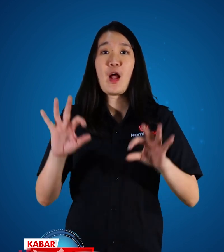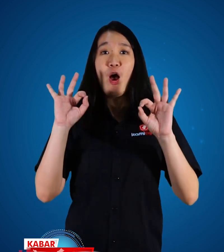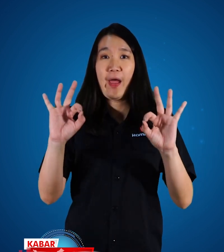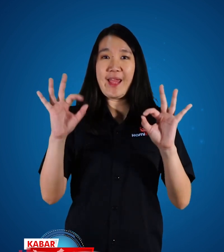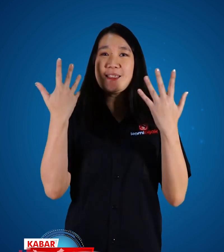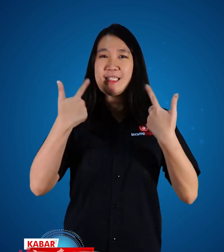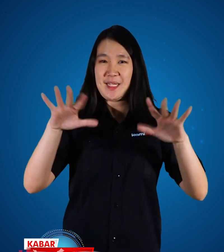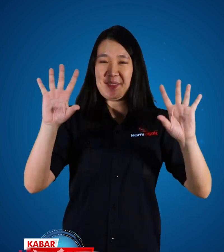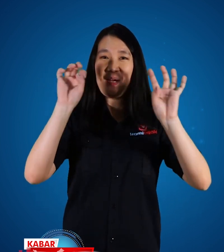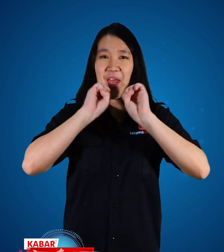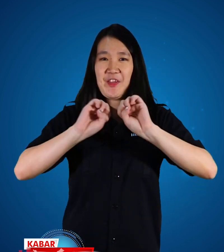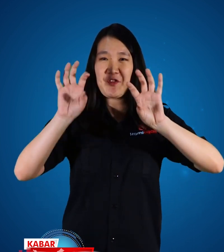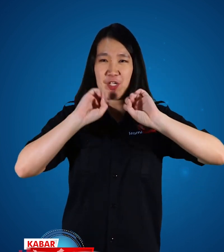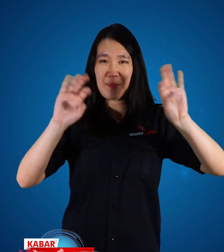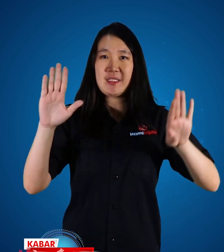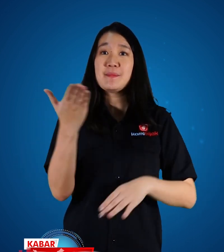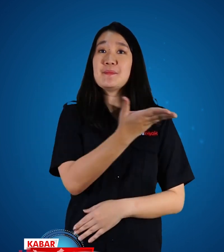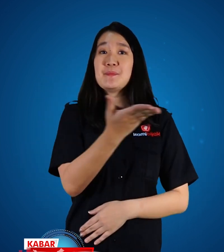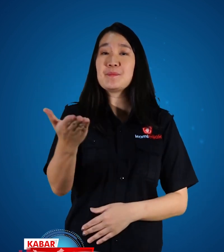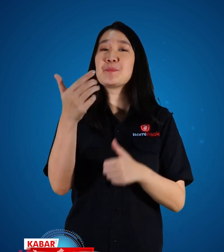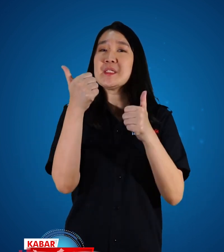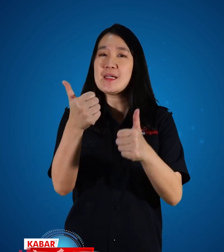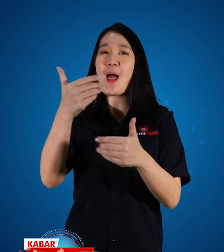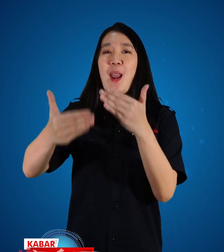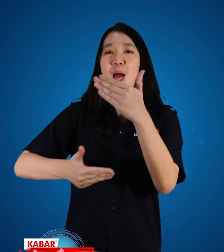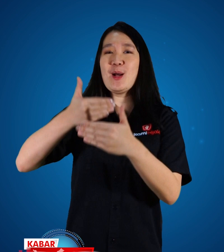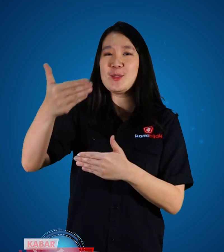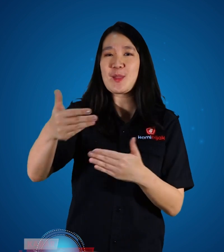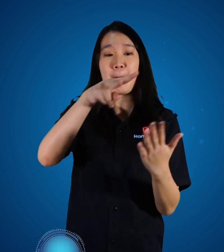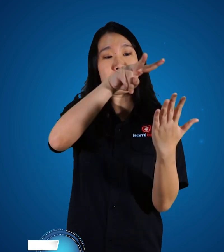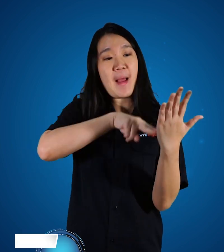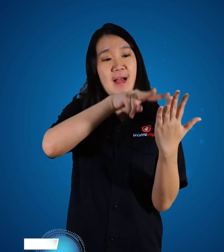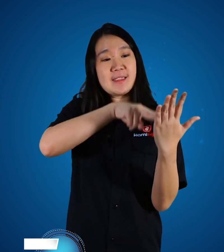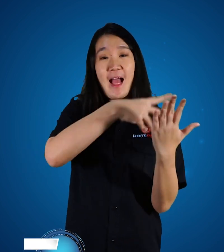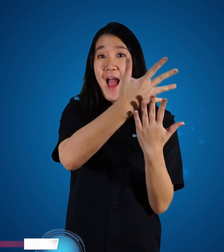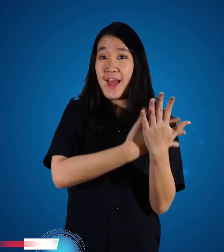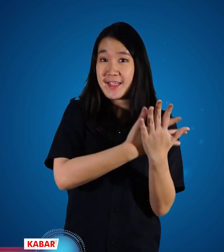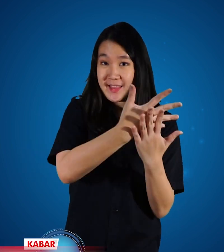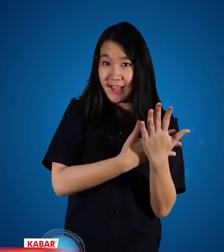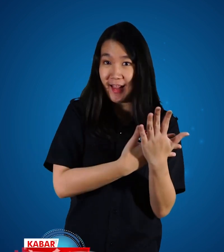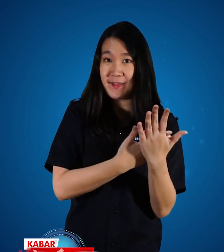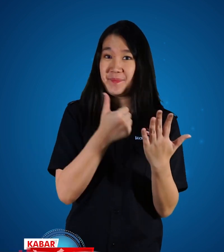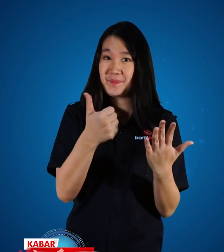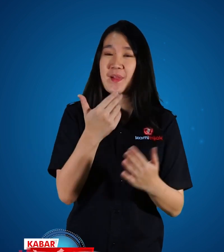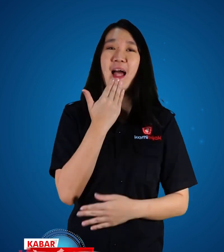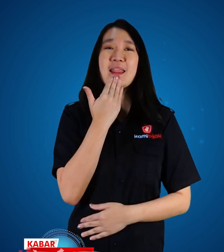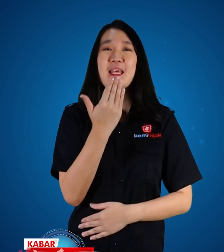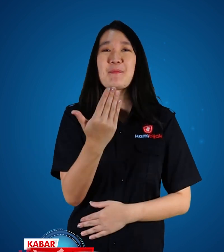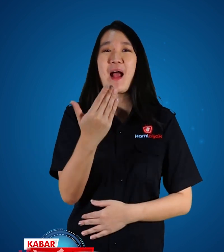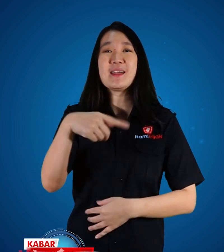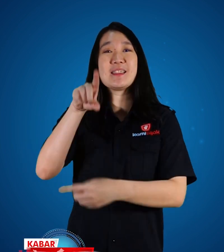Oke sekian, selanjutnya silakan membaca di artikel. Terima kasih.